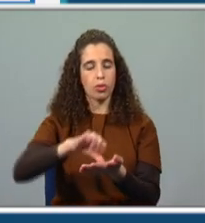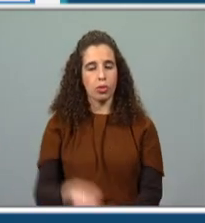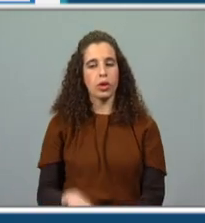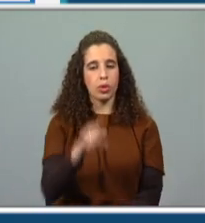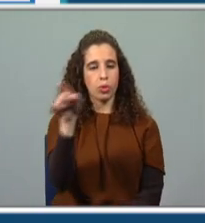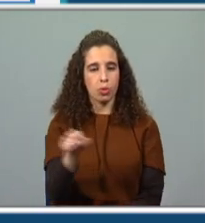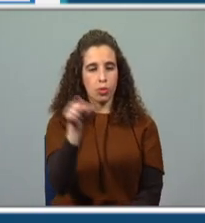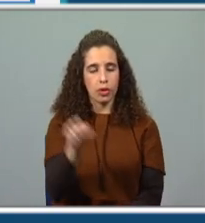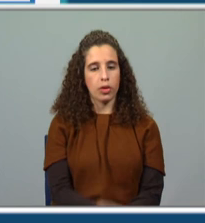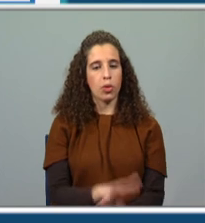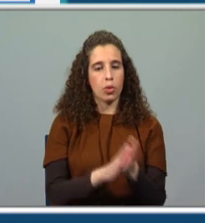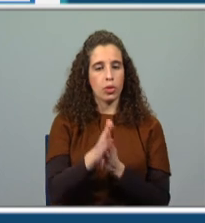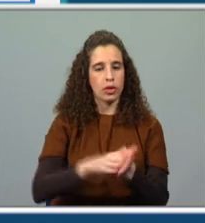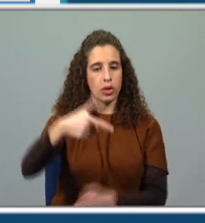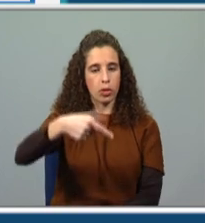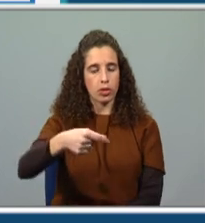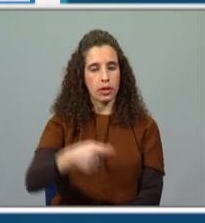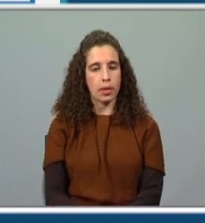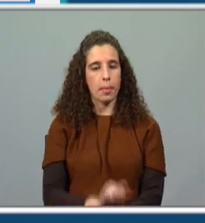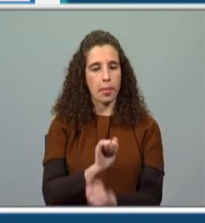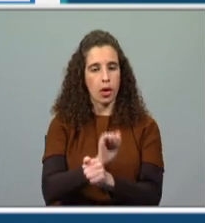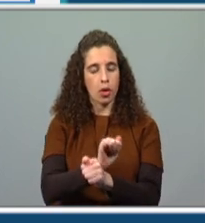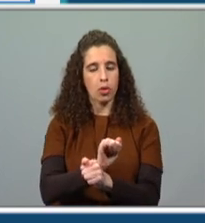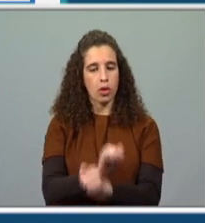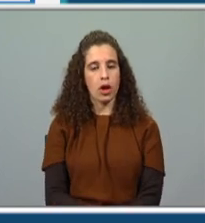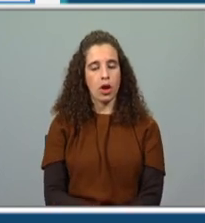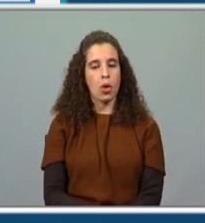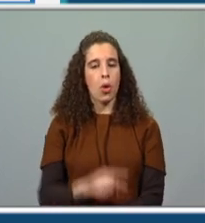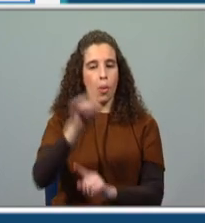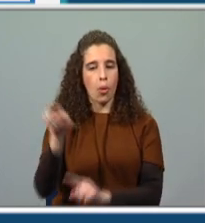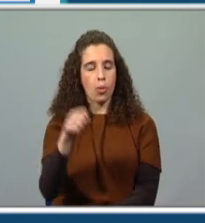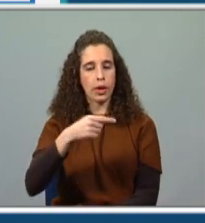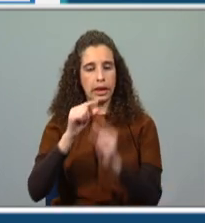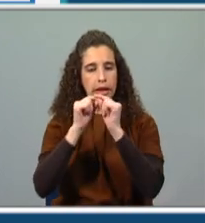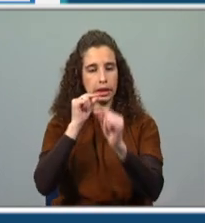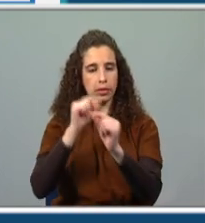Moinho usar o clipe para segurar o moinho a palinha recortar o molde do 磨機用夾子夾住磨稻草 切模具